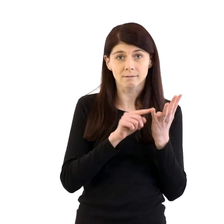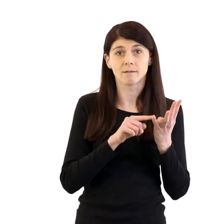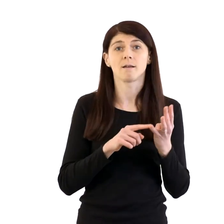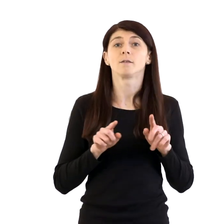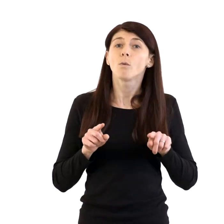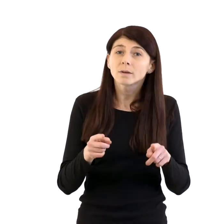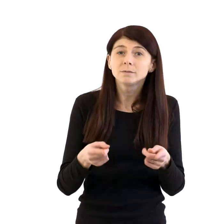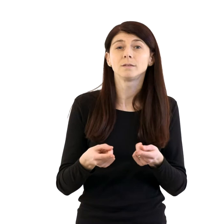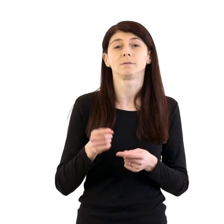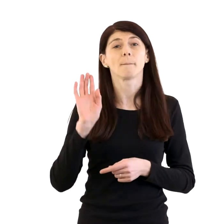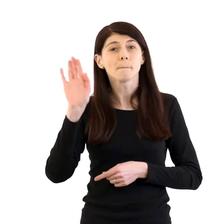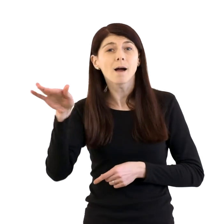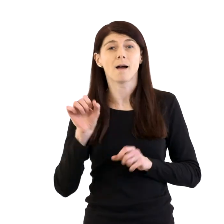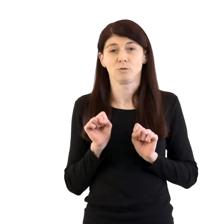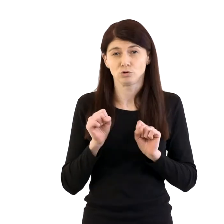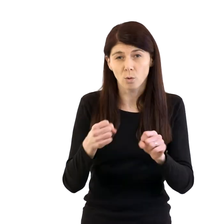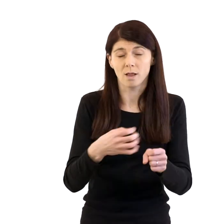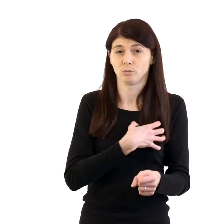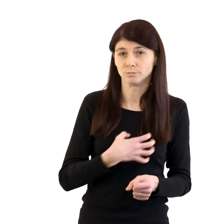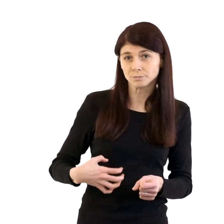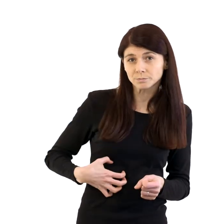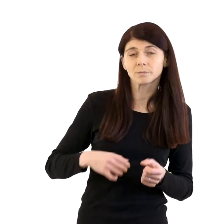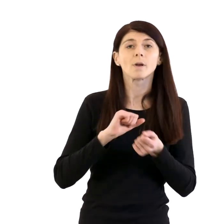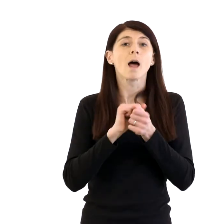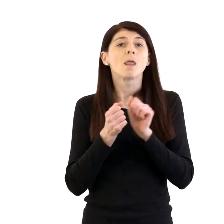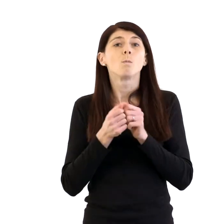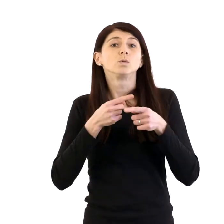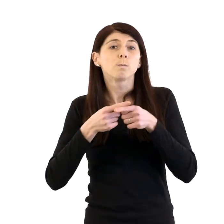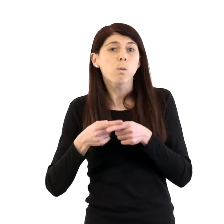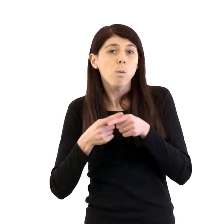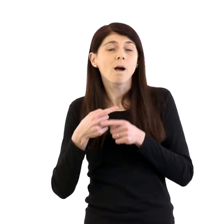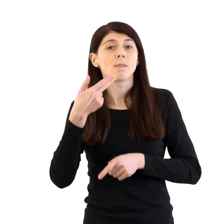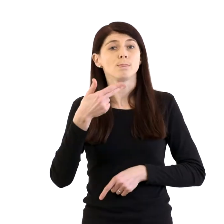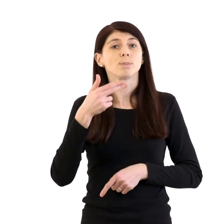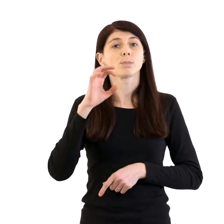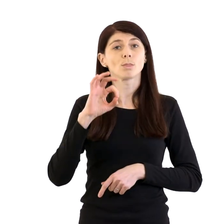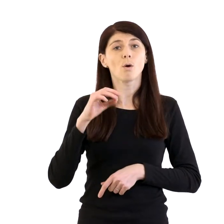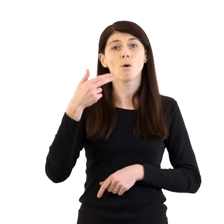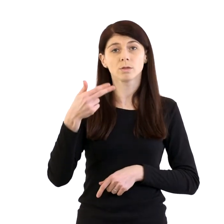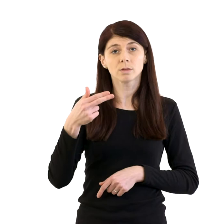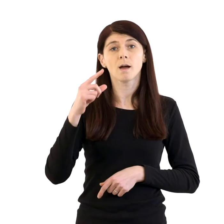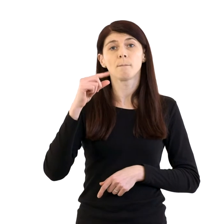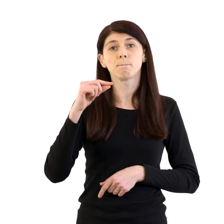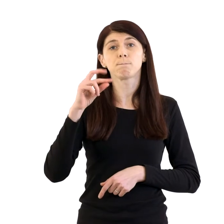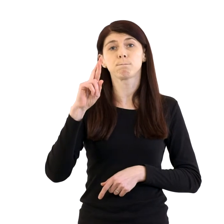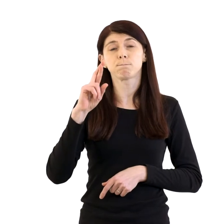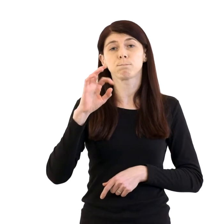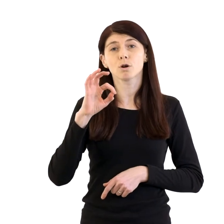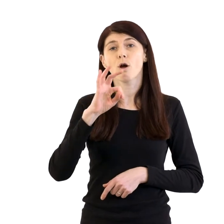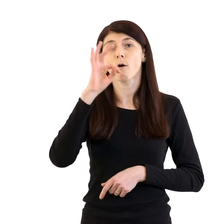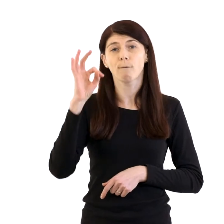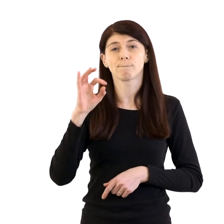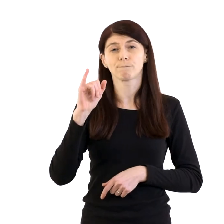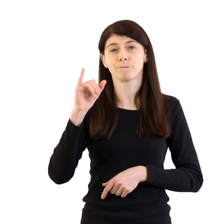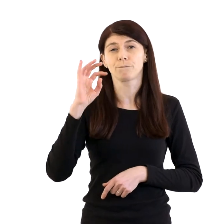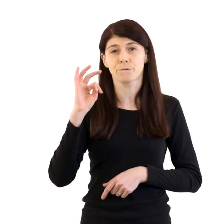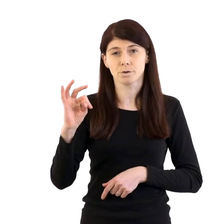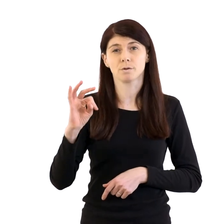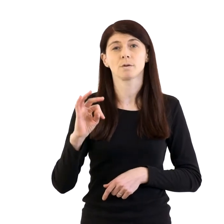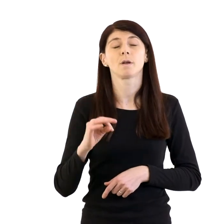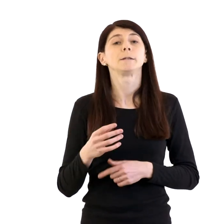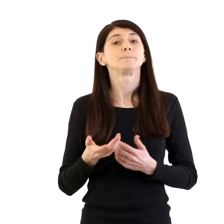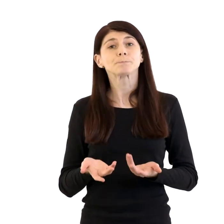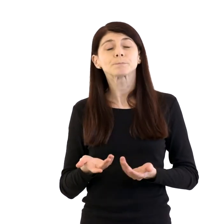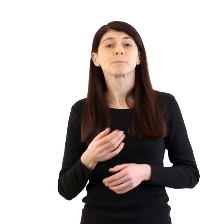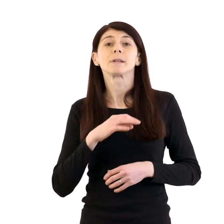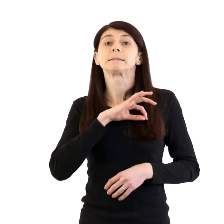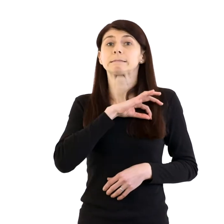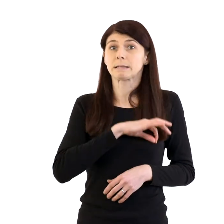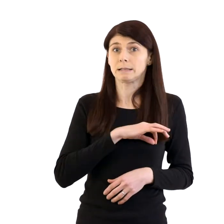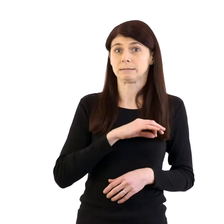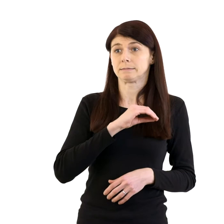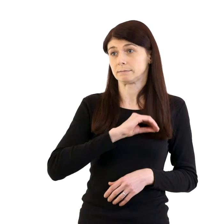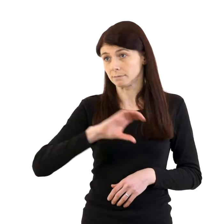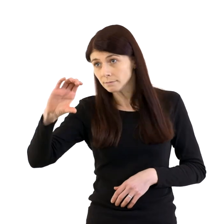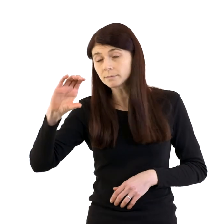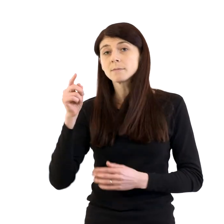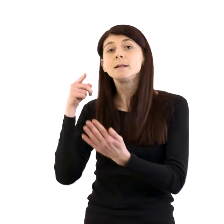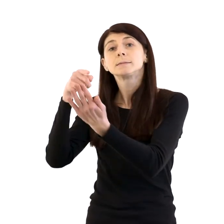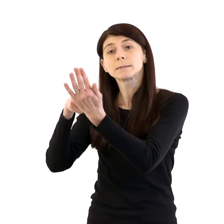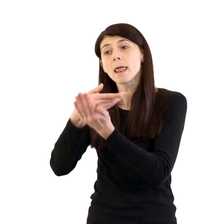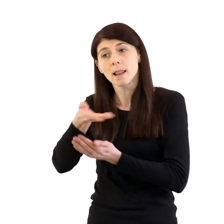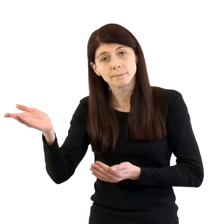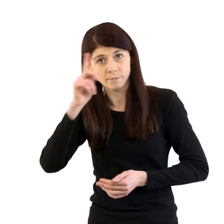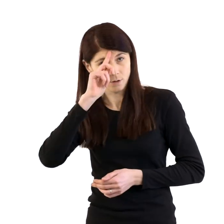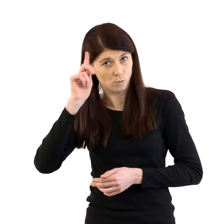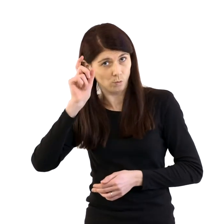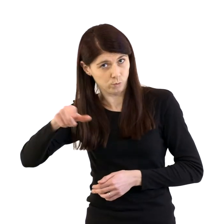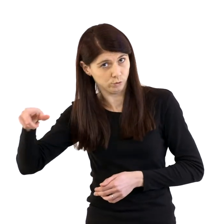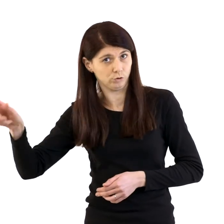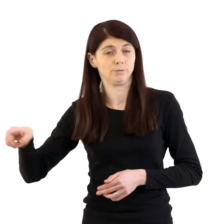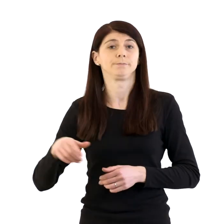organizacja mająca działalność gospodarczą lub spółka non-profit, których zyski są przeznaczane na cele społeczne.